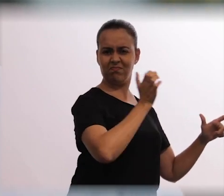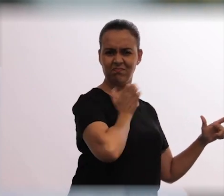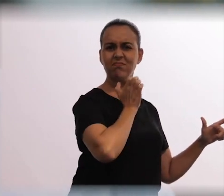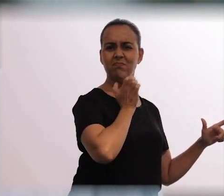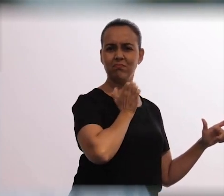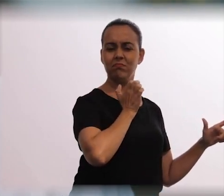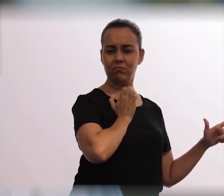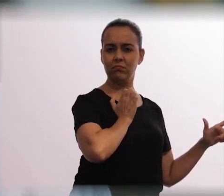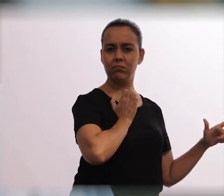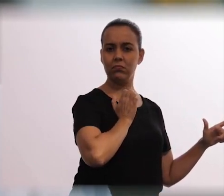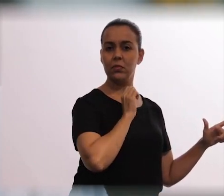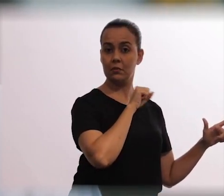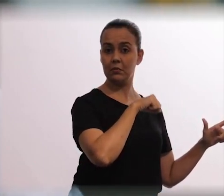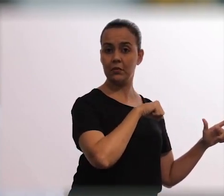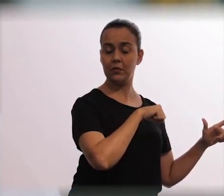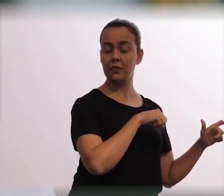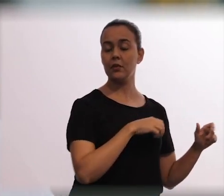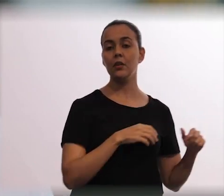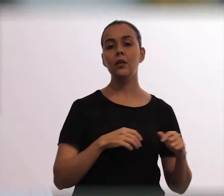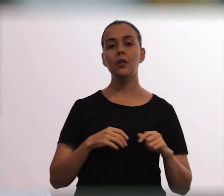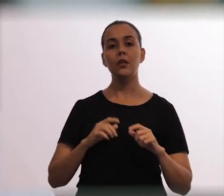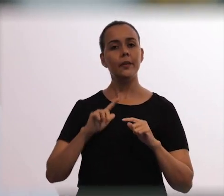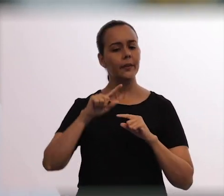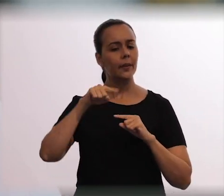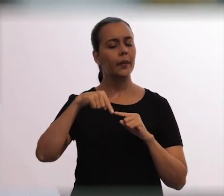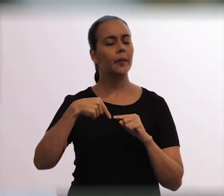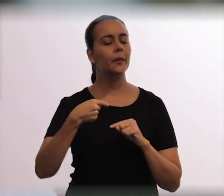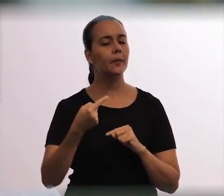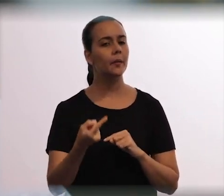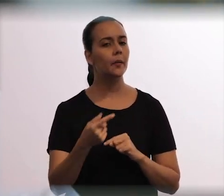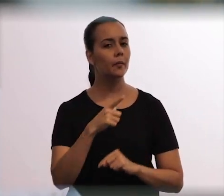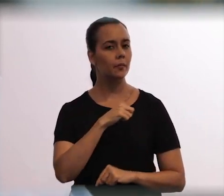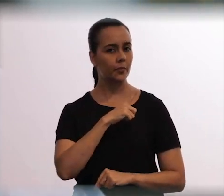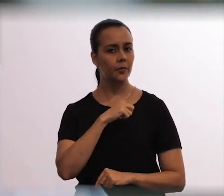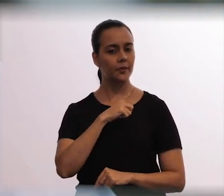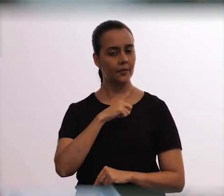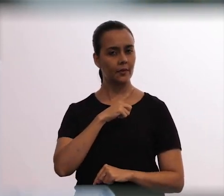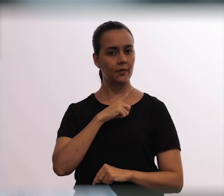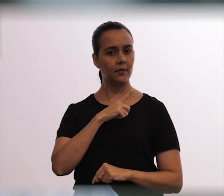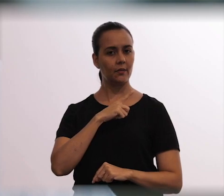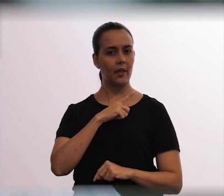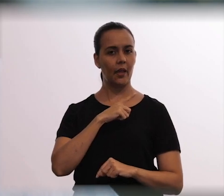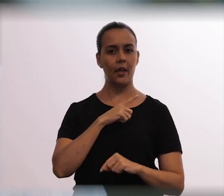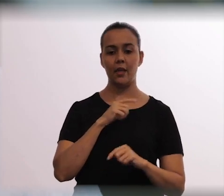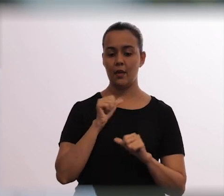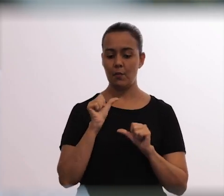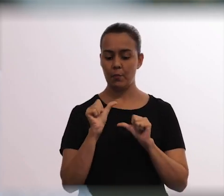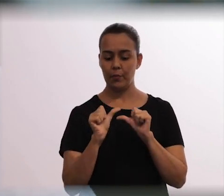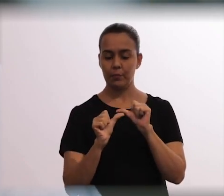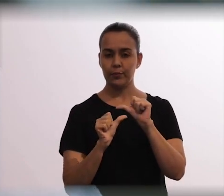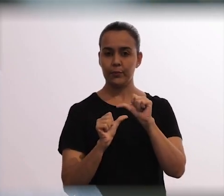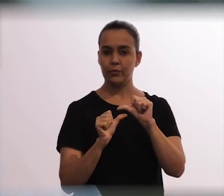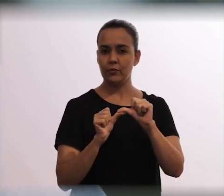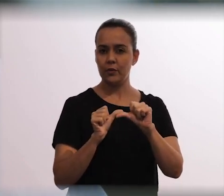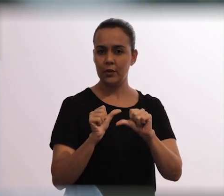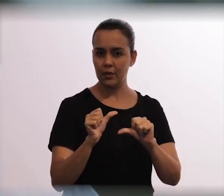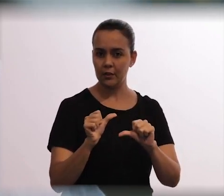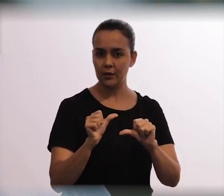depois a gente vai ter, a partir desse centro irradiador, um processo radial concêntrico de aumento da pobreza,